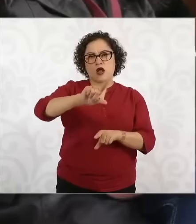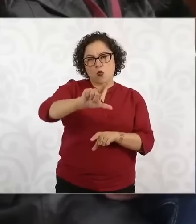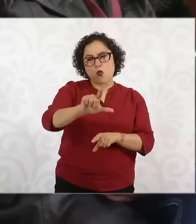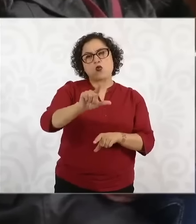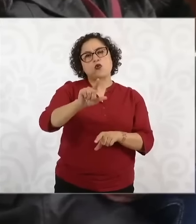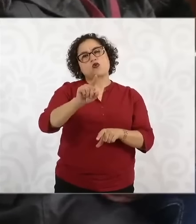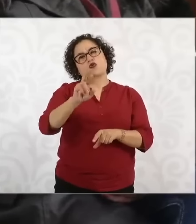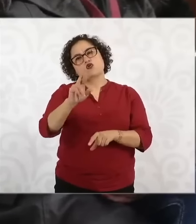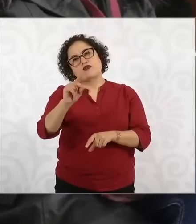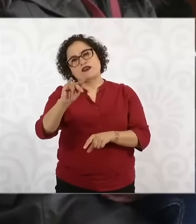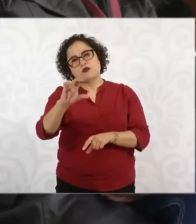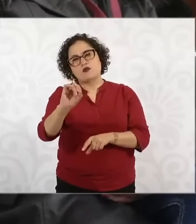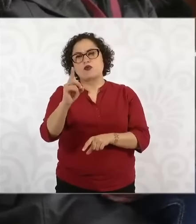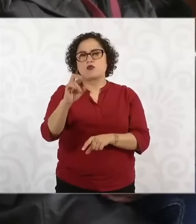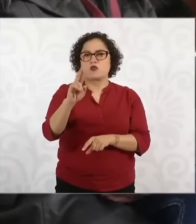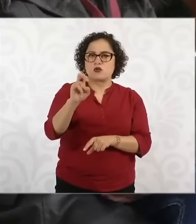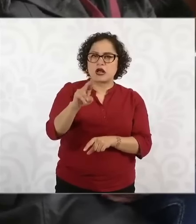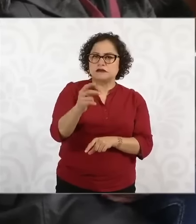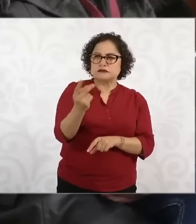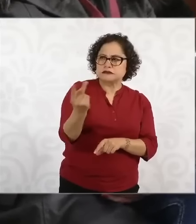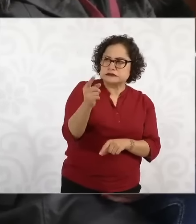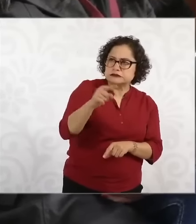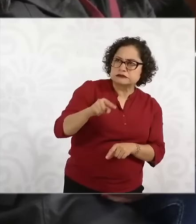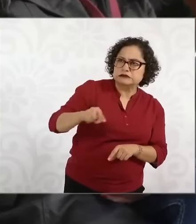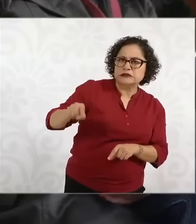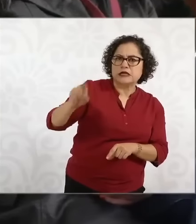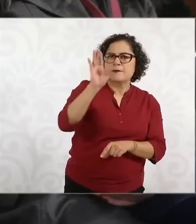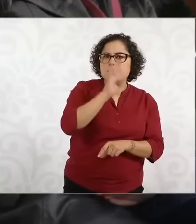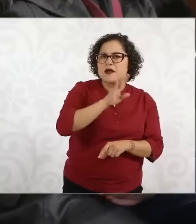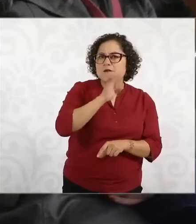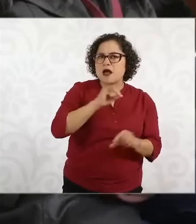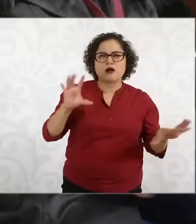ellos ya han sido beneficiados recurrentemente. Entonces, la es la pregunta que han hecho llegar